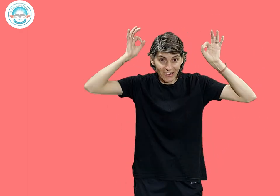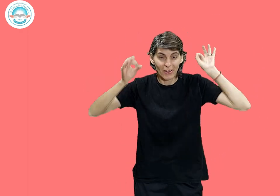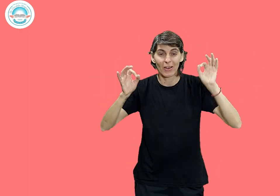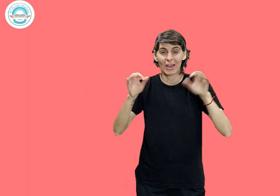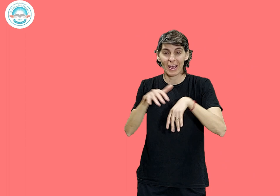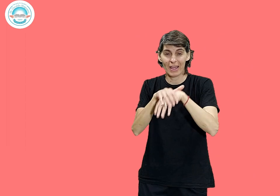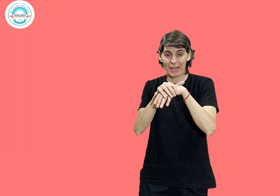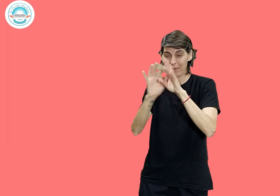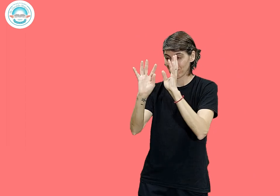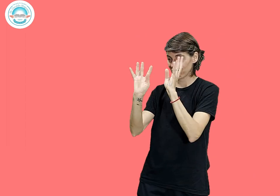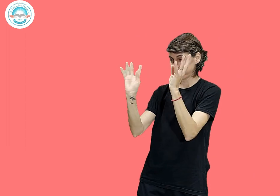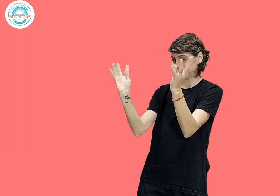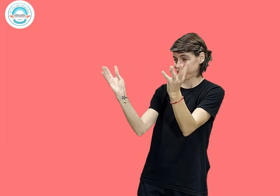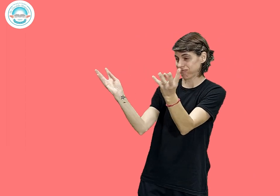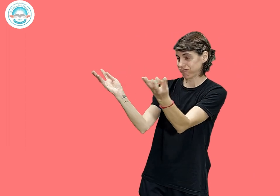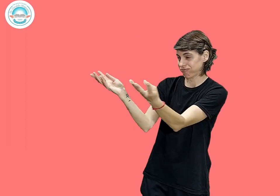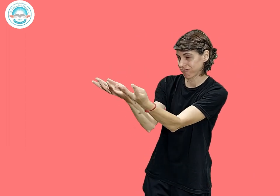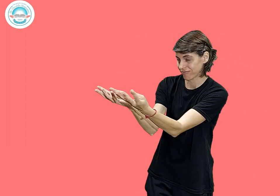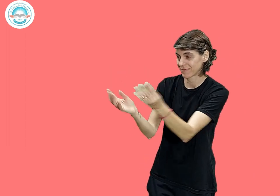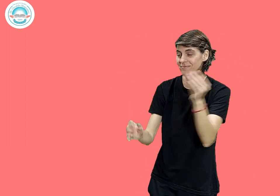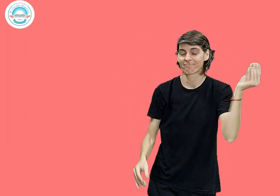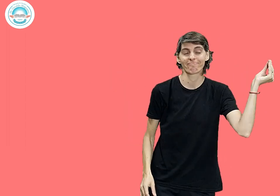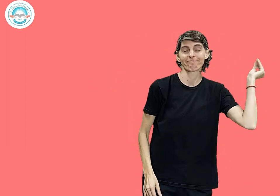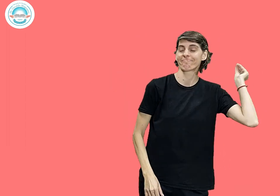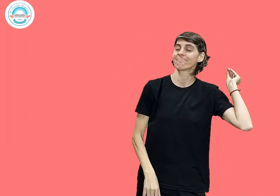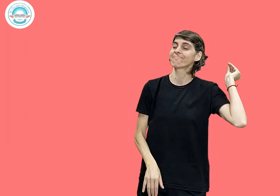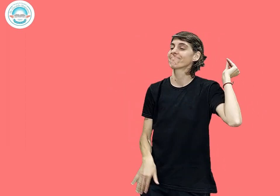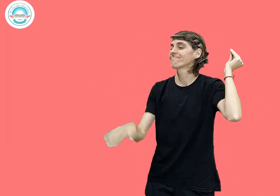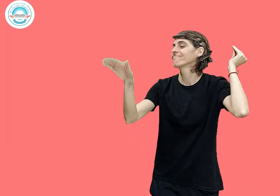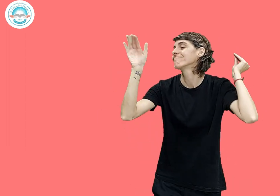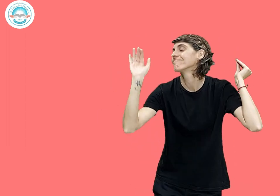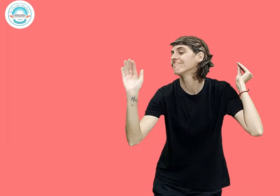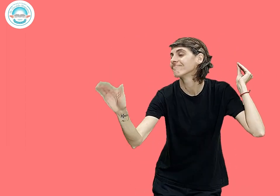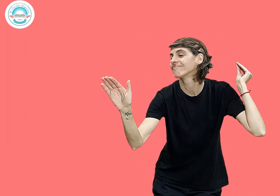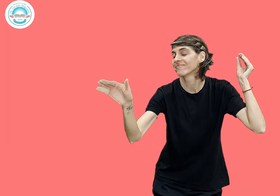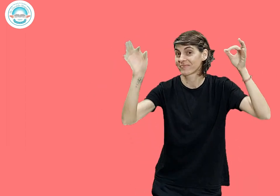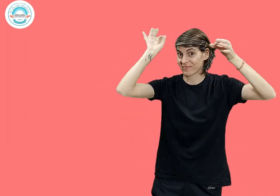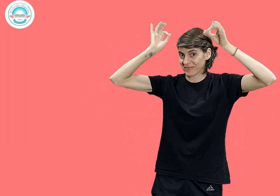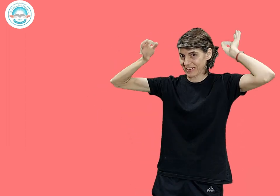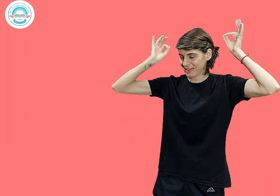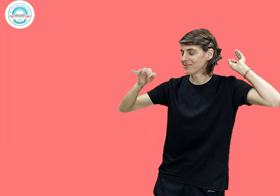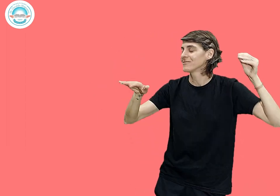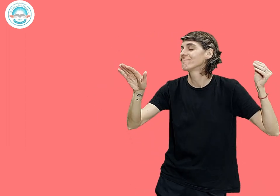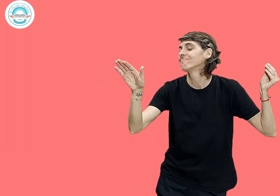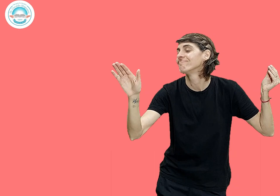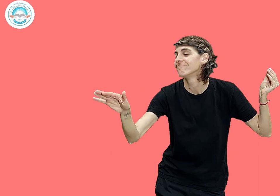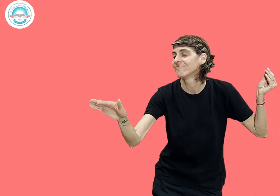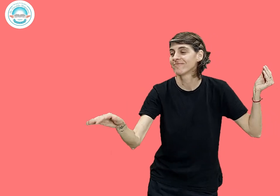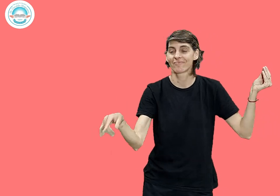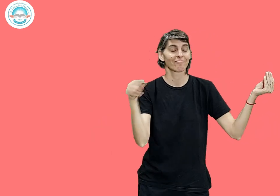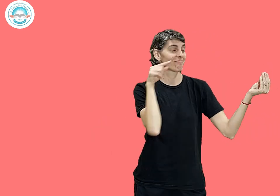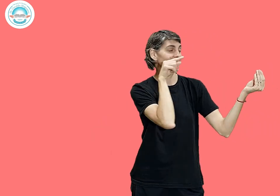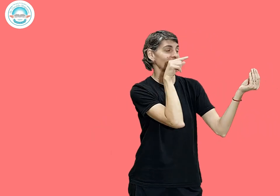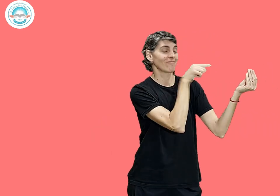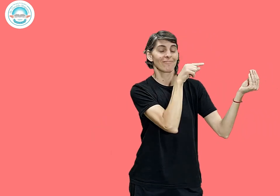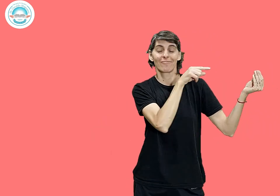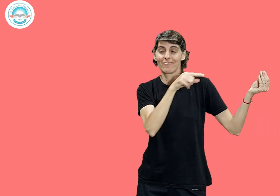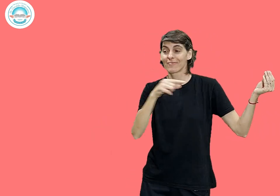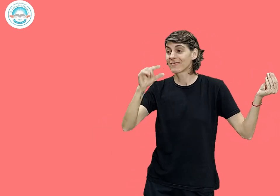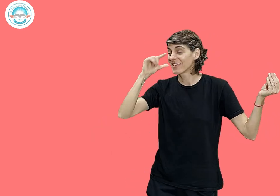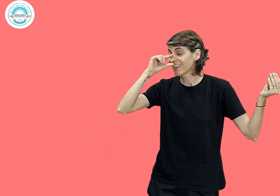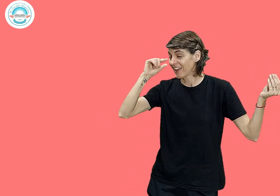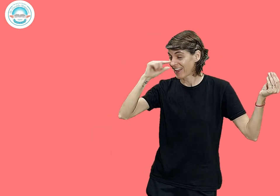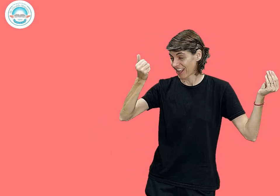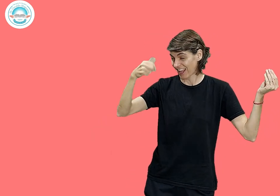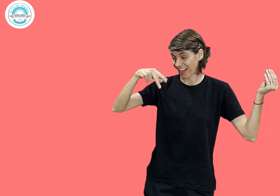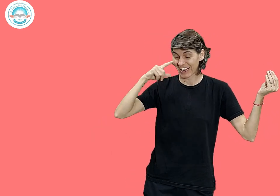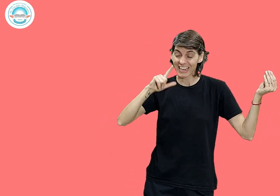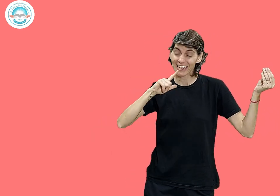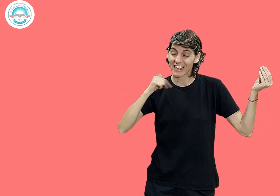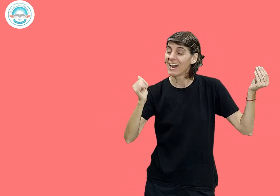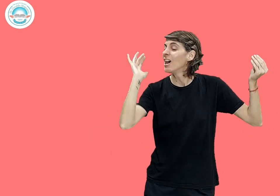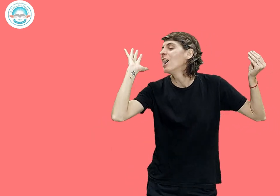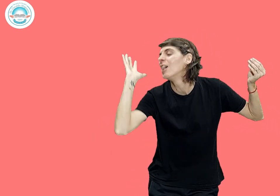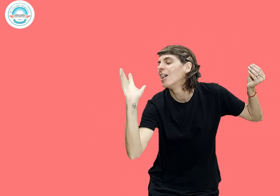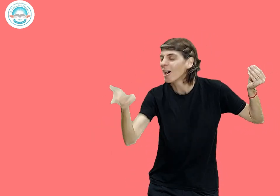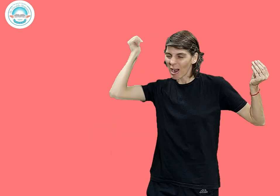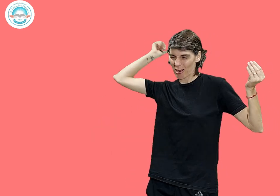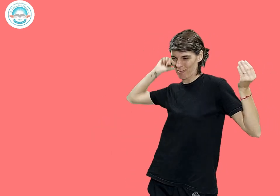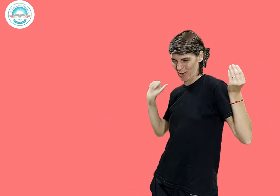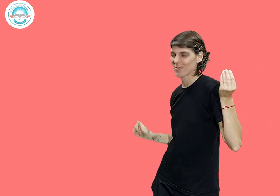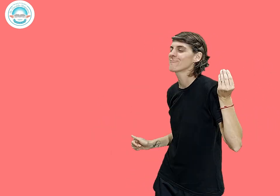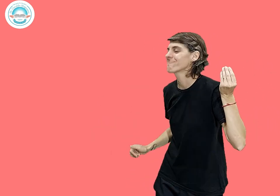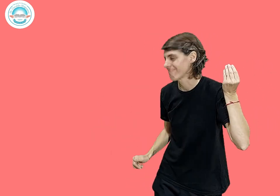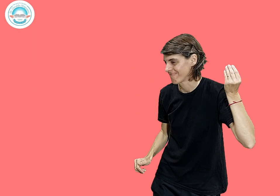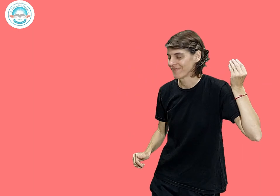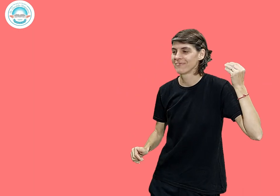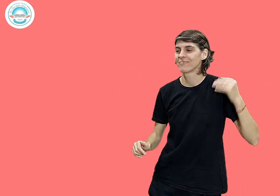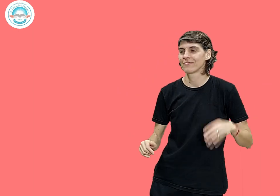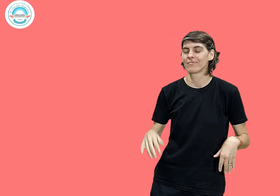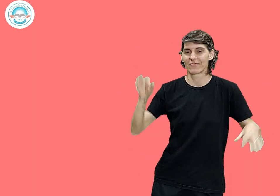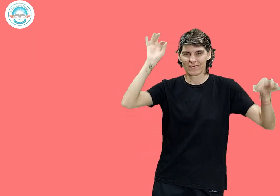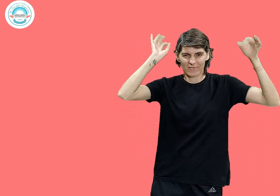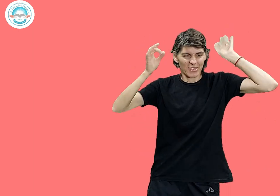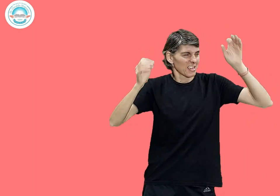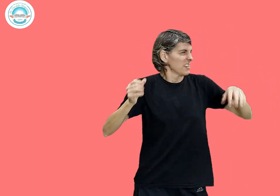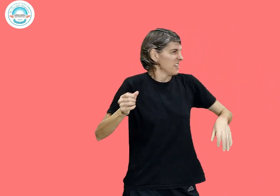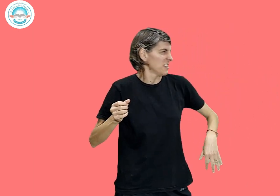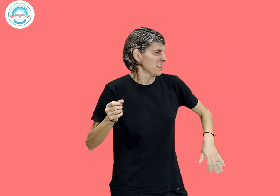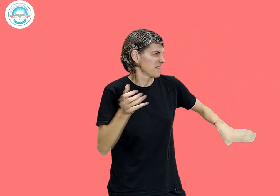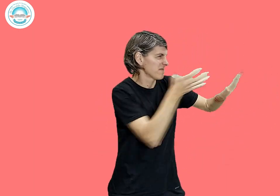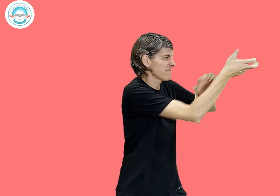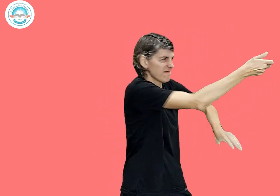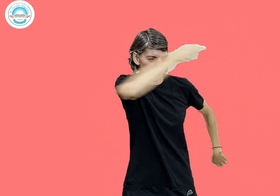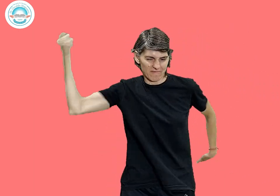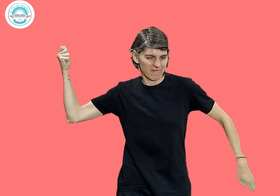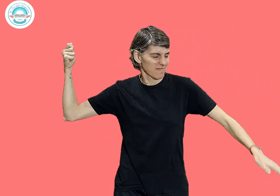le dijo frente a los chicos: - ¡Te las robó Anita! Tarántula agarró las medias con furia.